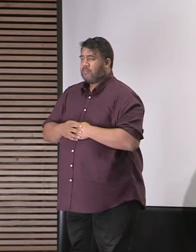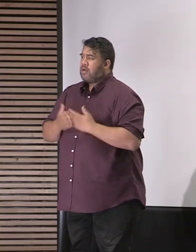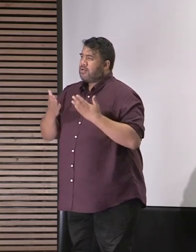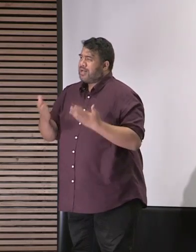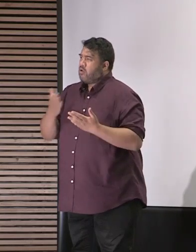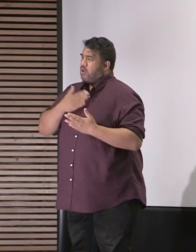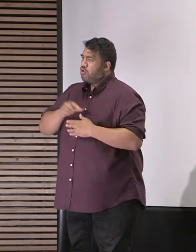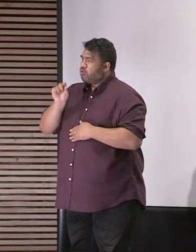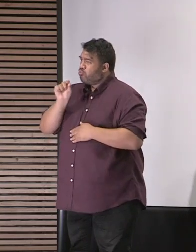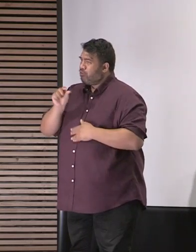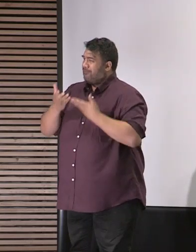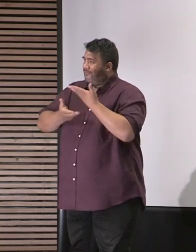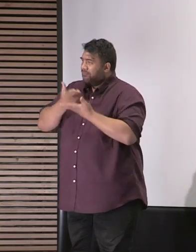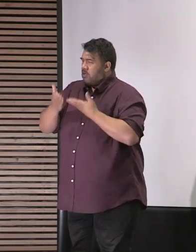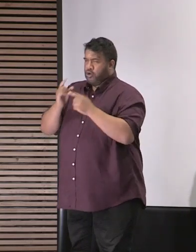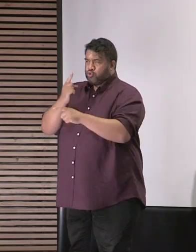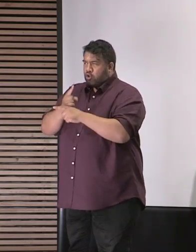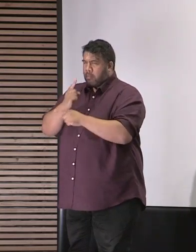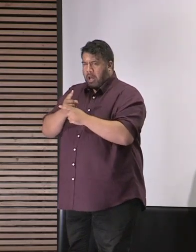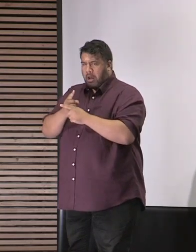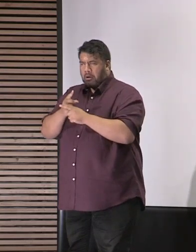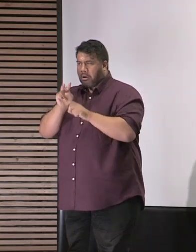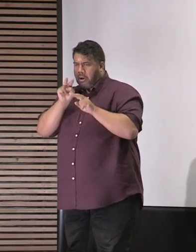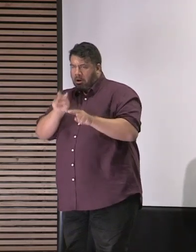descripción. Ha sido acusado de poner en peligro la vida por molestias criminales y la